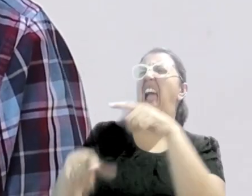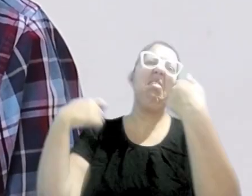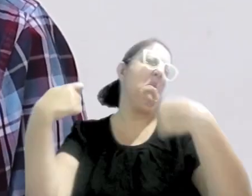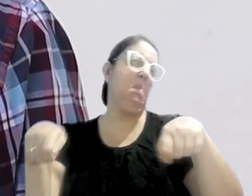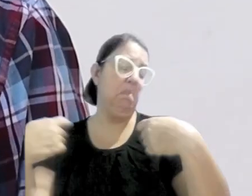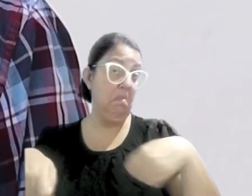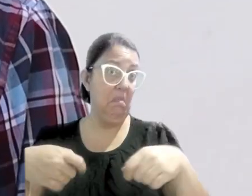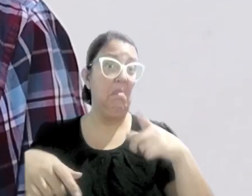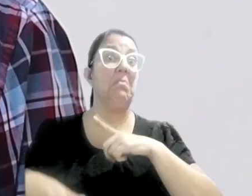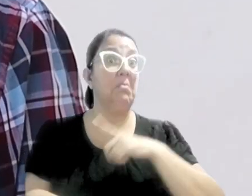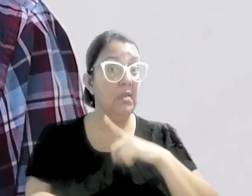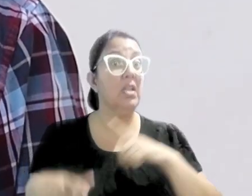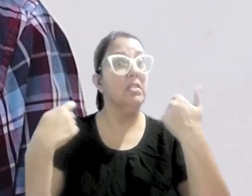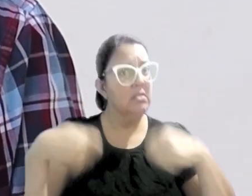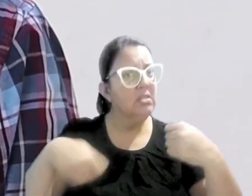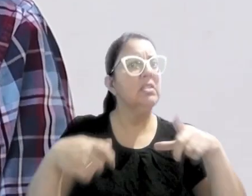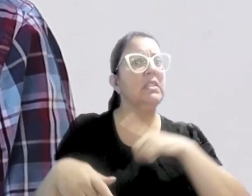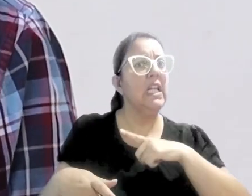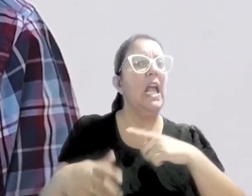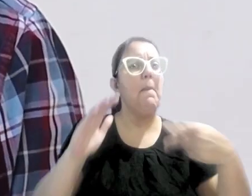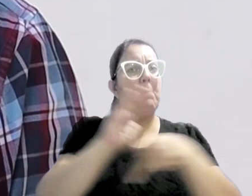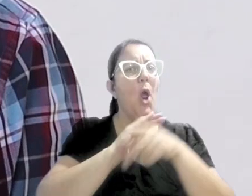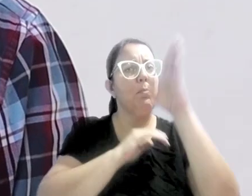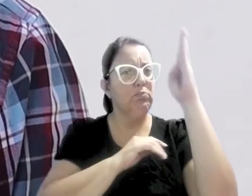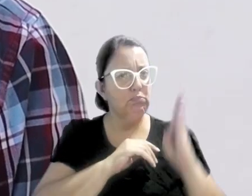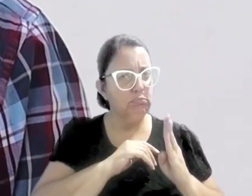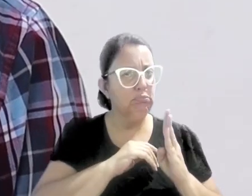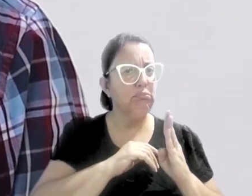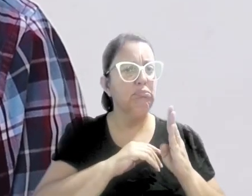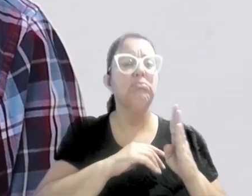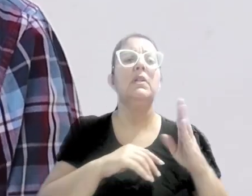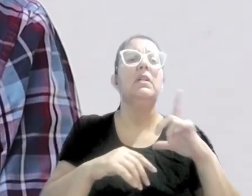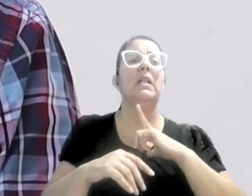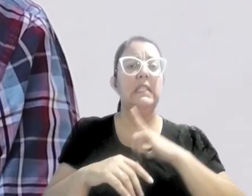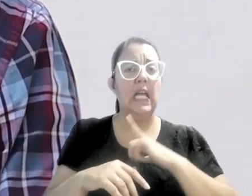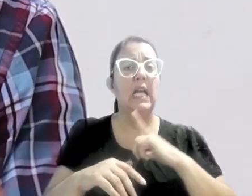Então, eu acho que ele se reveste dessa importância única no cenário brasileiro de ser esse instrumento,